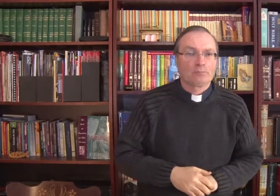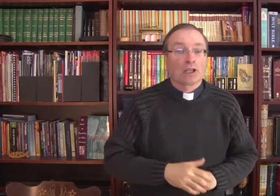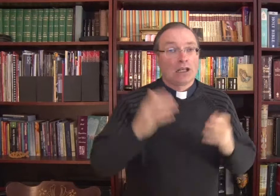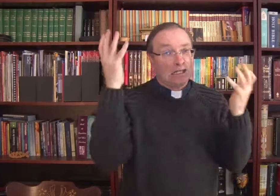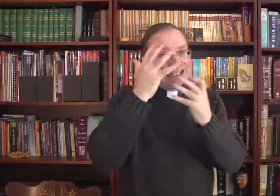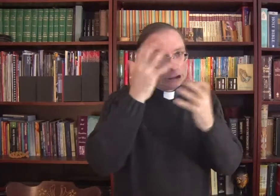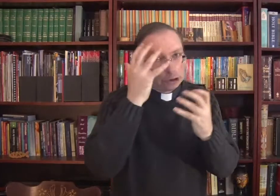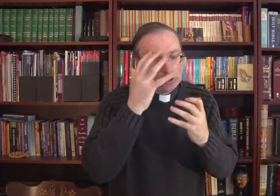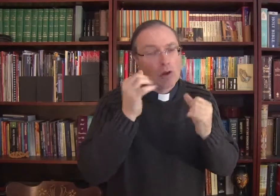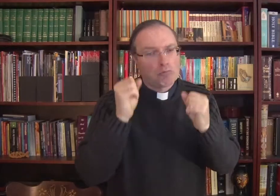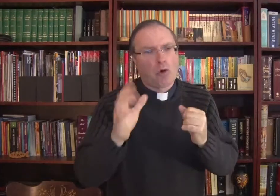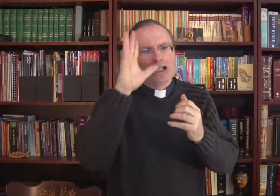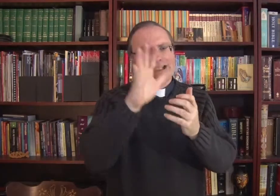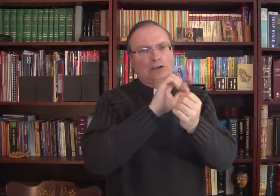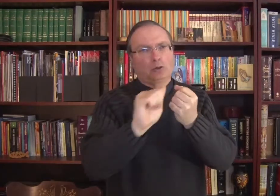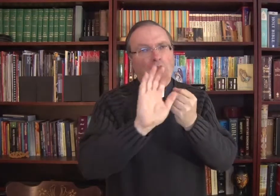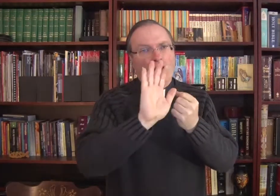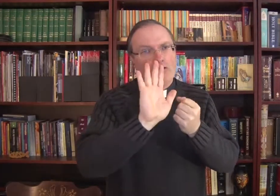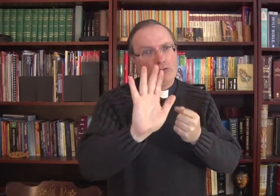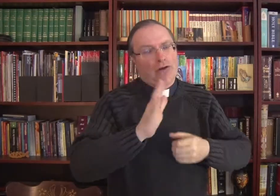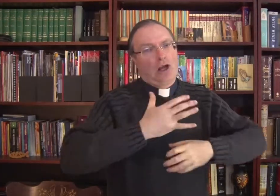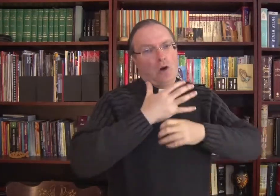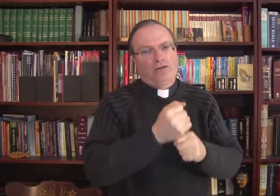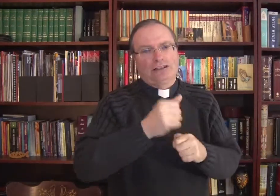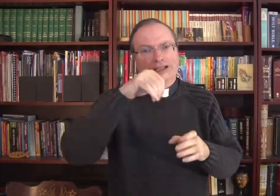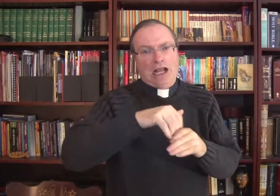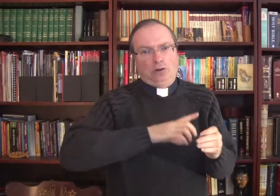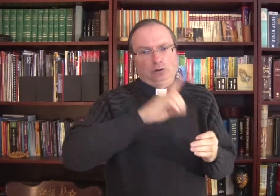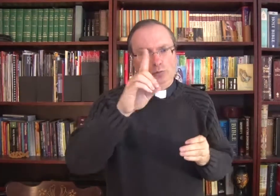L’inquiétude peut détruire votre confiance en Dieu.